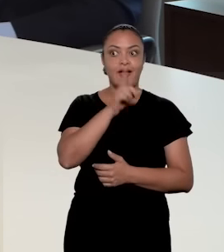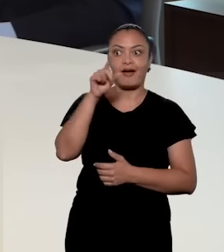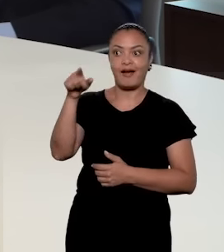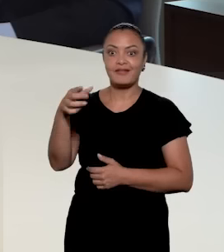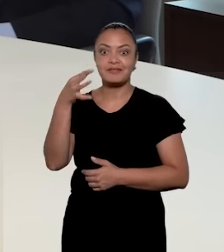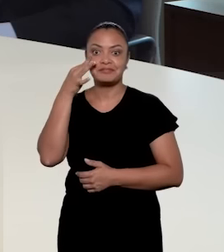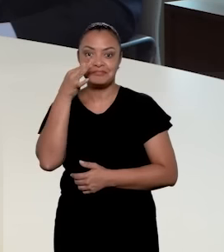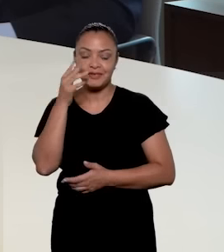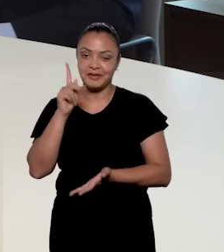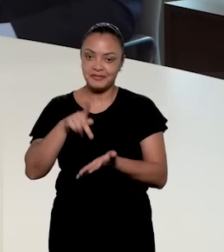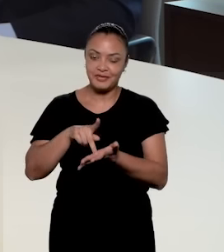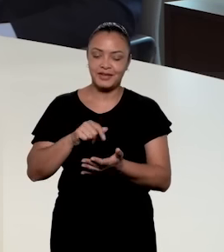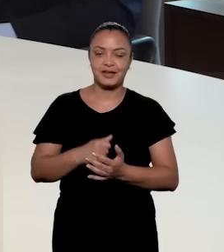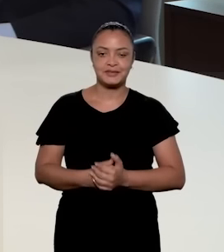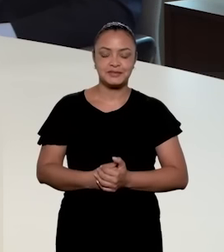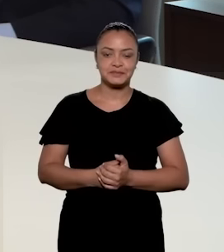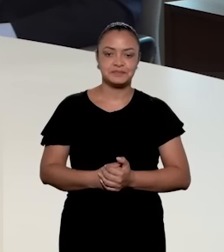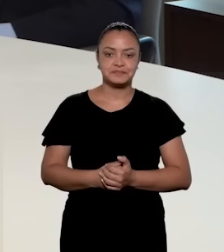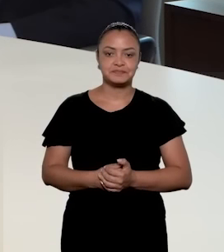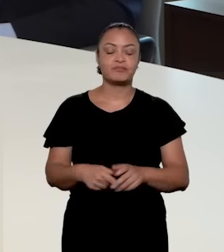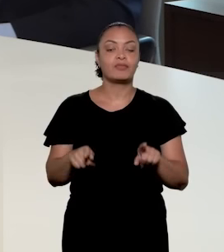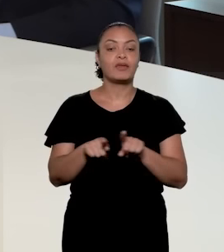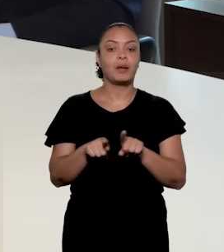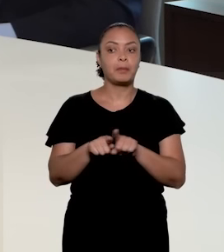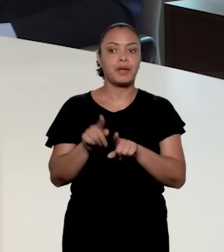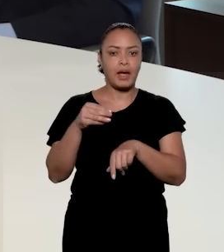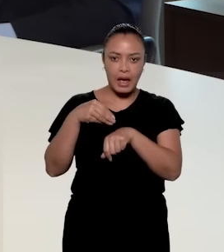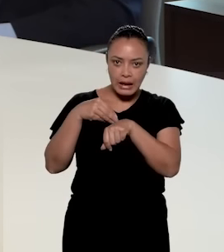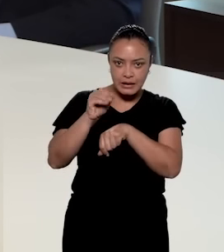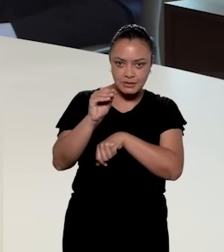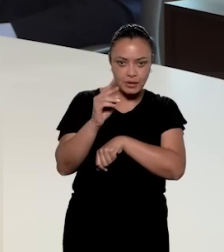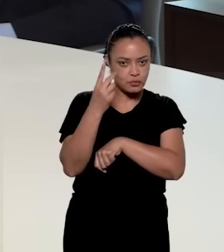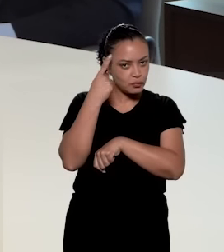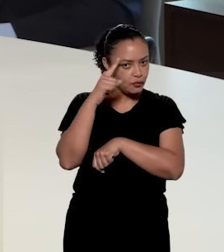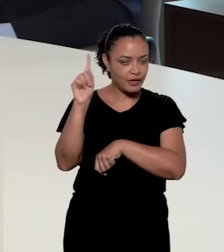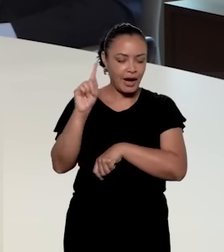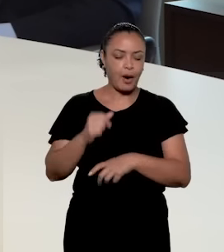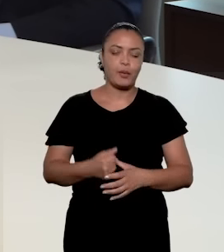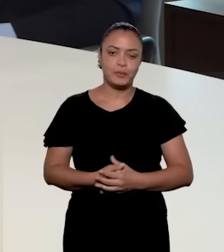Vai lá em loco viver as histórias. E o senhor tinha comentado antes que o senhor queria deixar aqui um recado final.